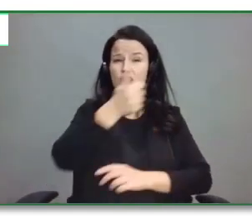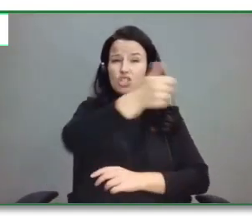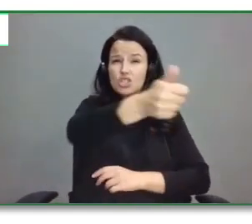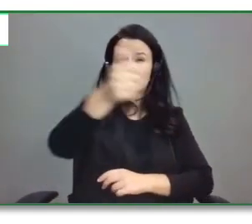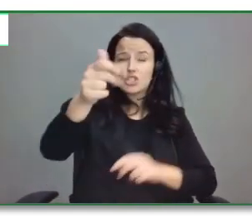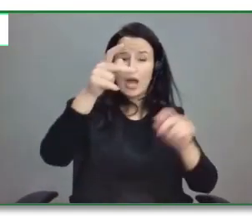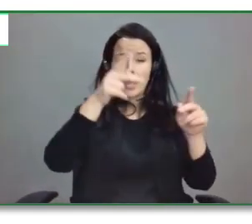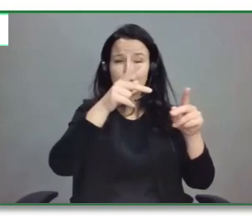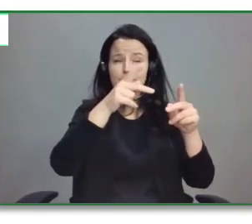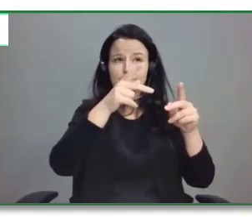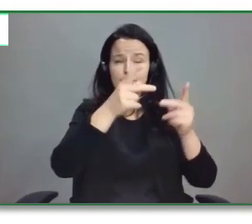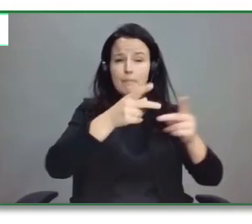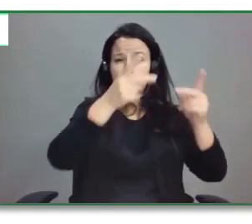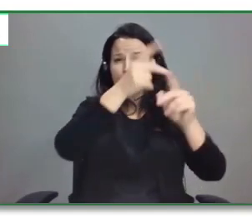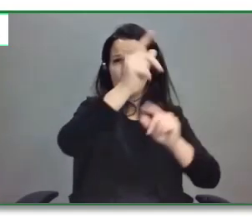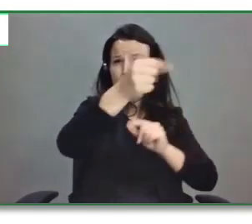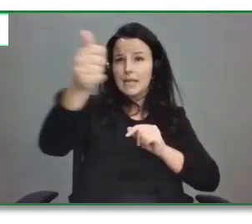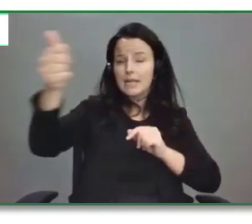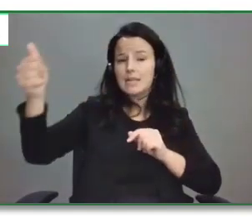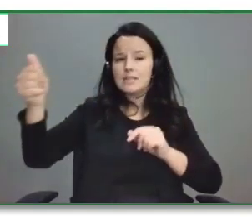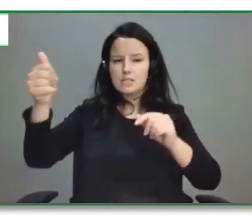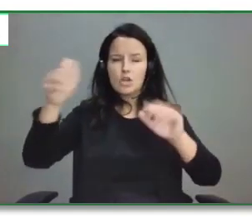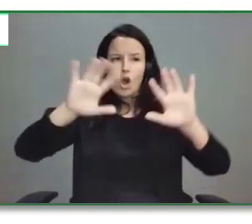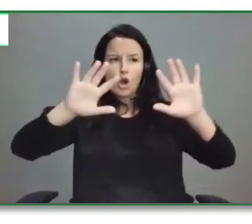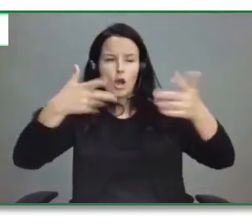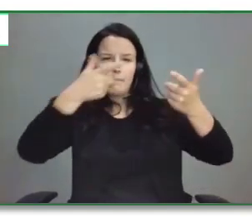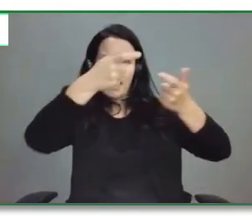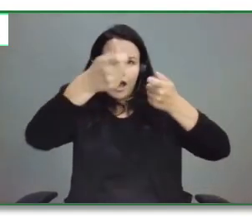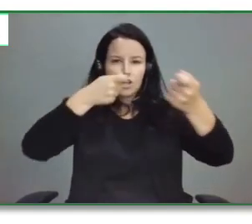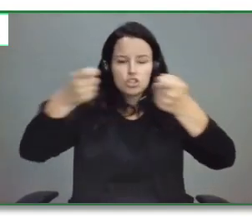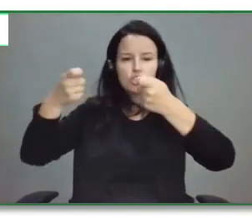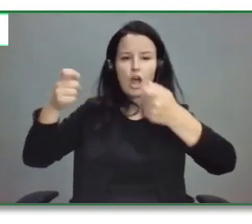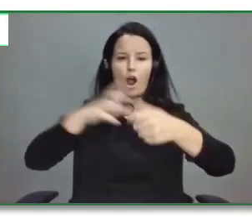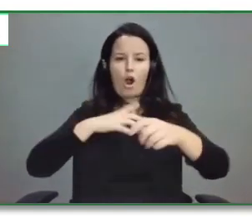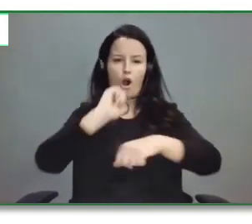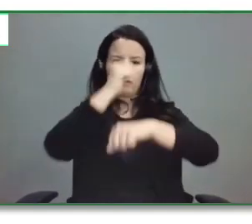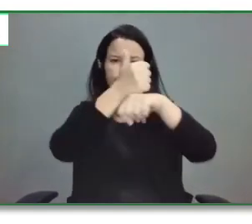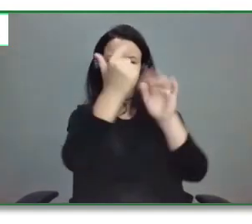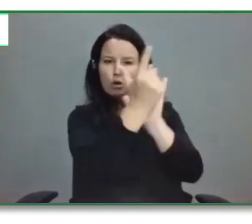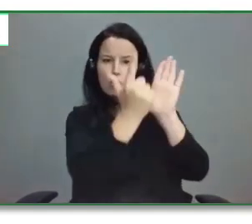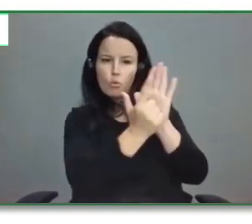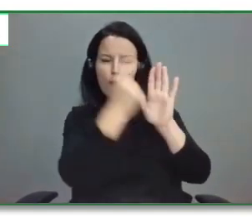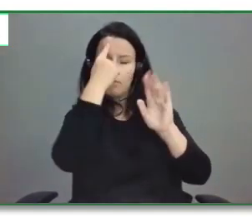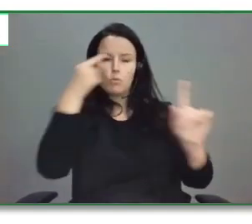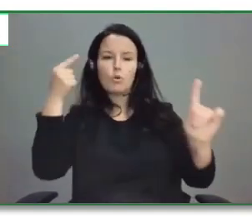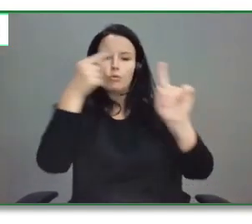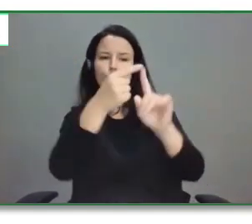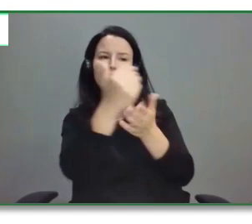juridiques pour organiser ces usages soumis à la conservation des valeurs de